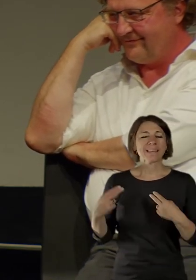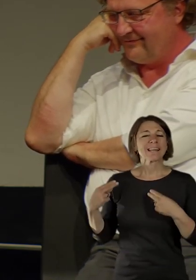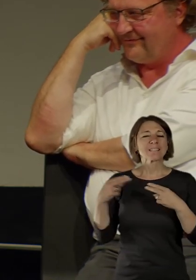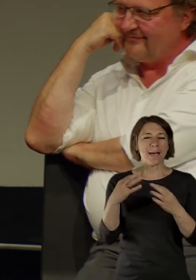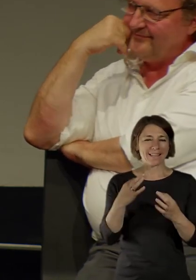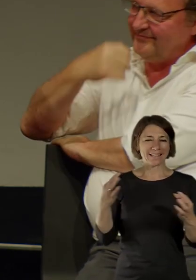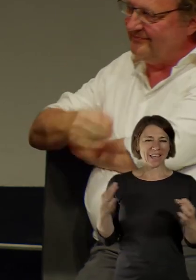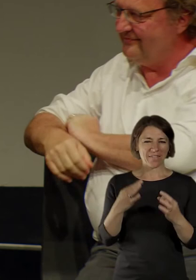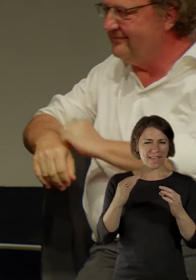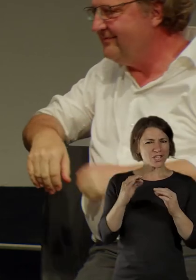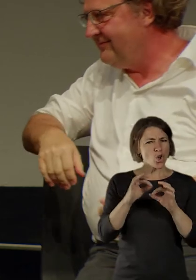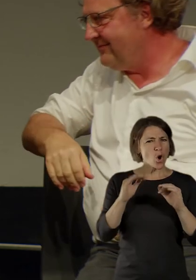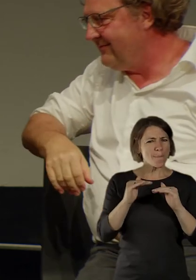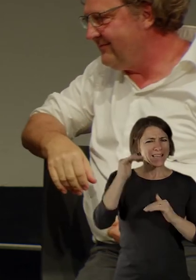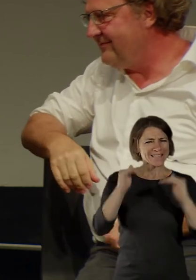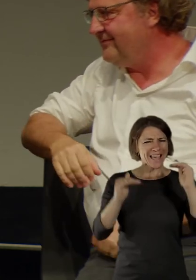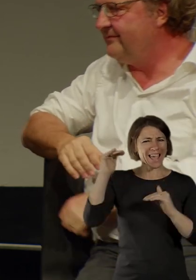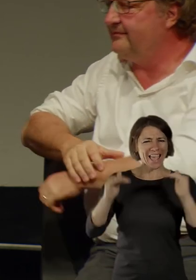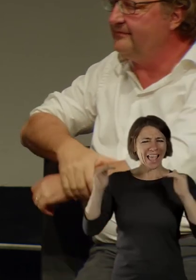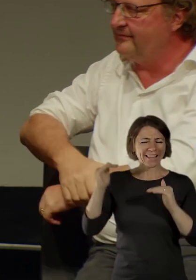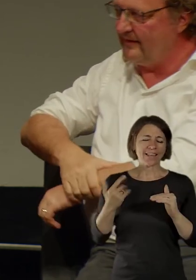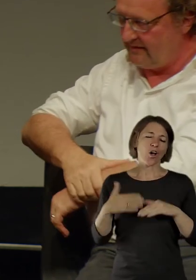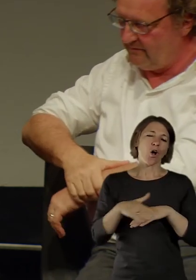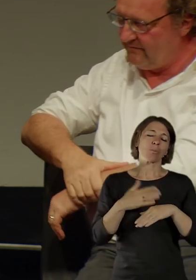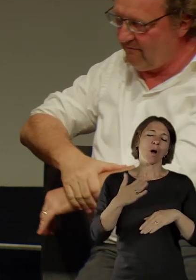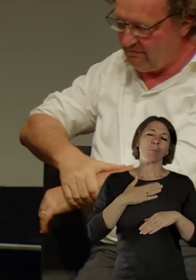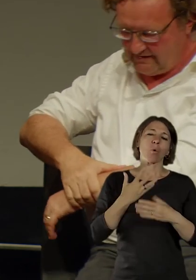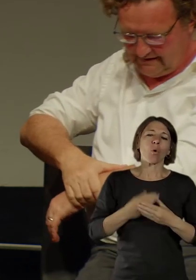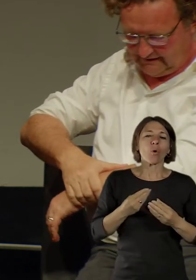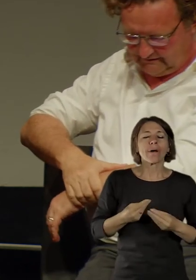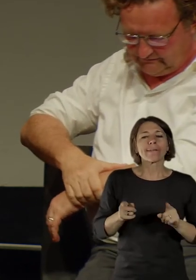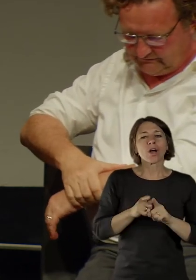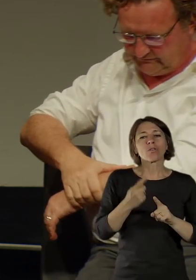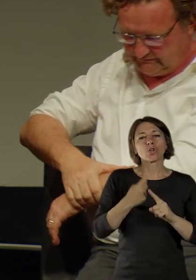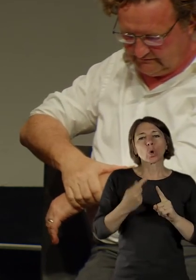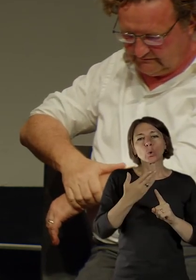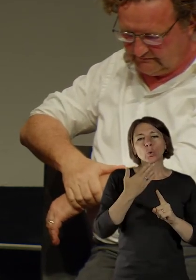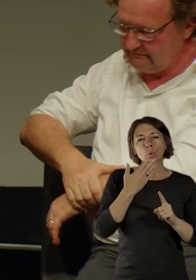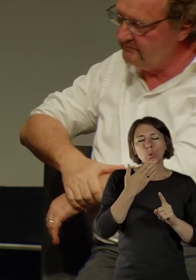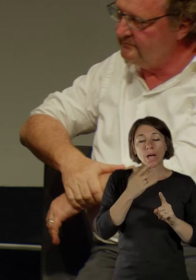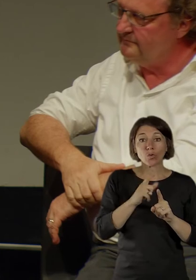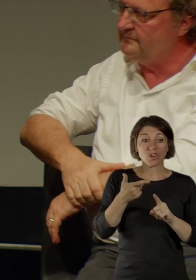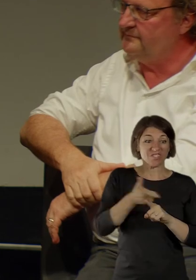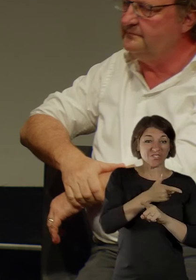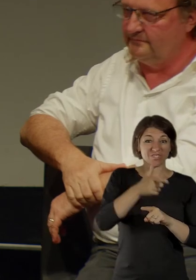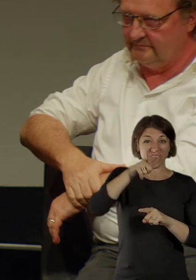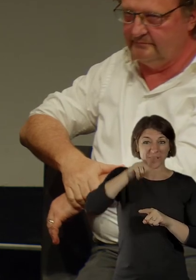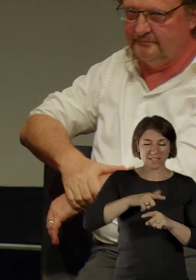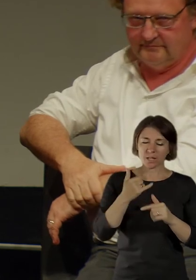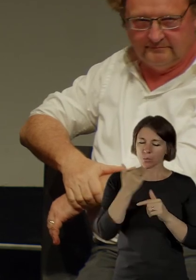Protože už jsem v tom teď ty dva měsíce, v tom vysvětlování. Tak se za to omlouvám. Ale my máme něco, čemu říkáme hybridní struktura.